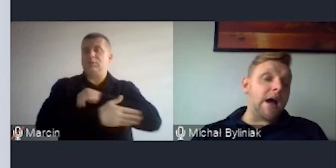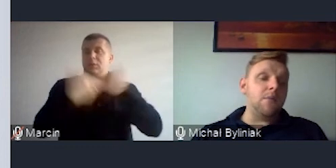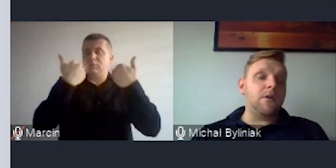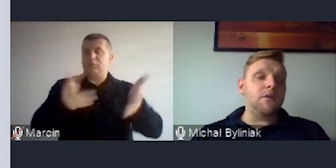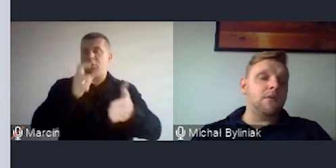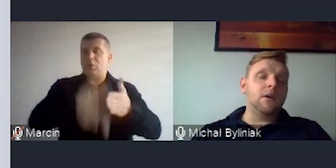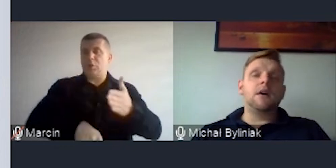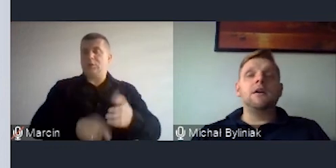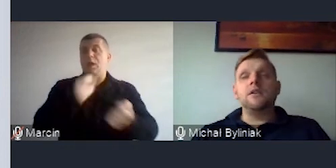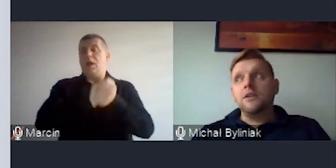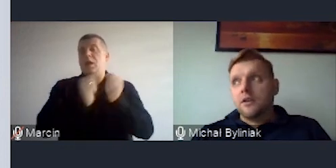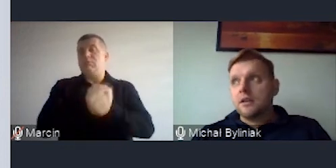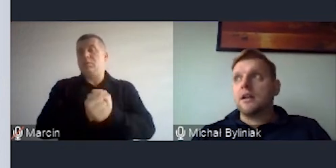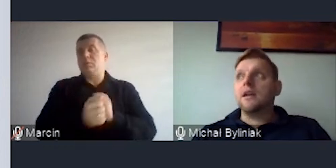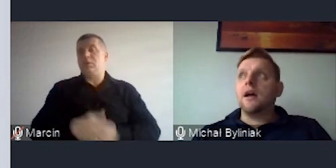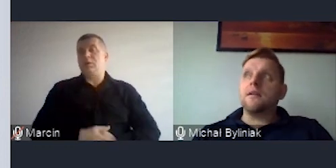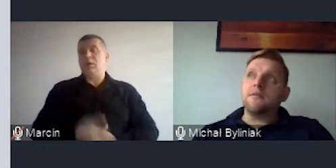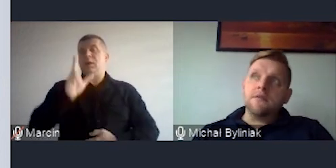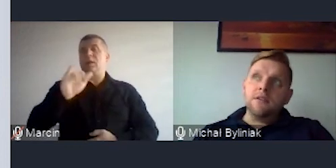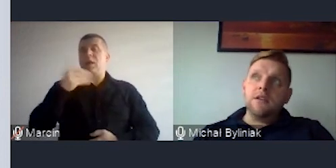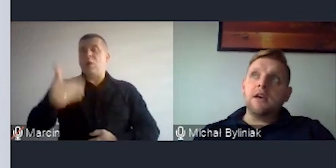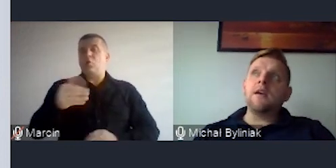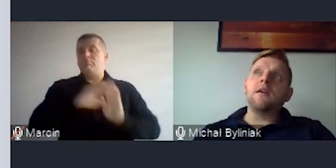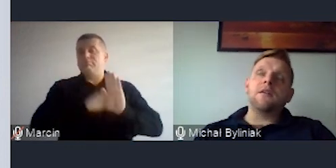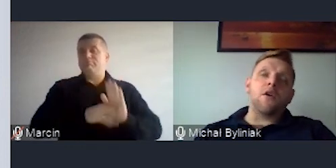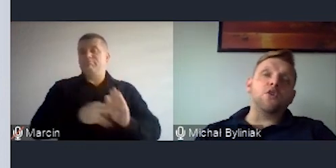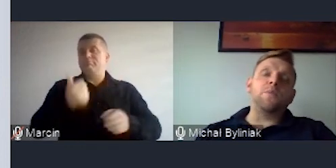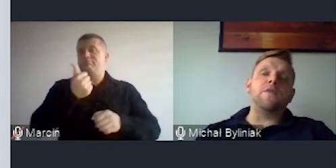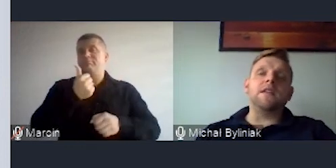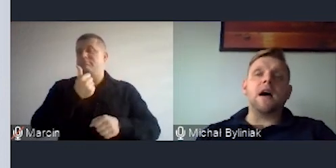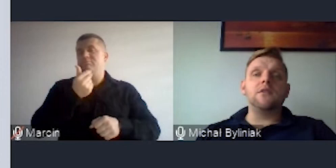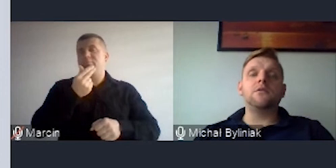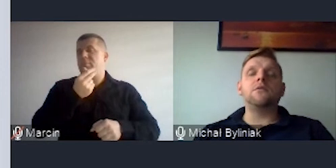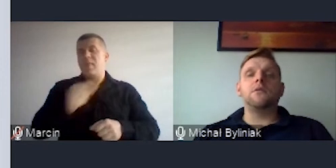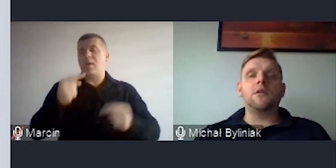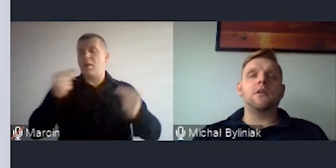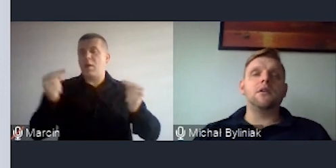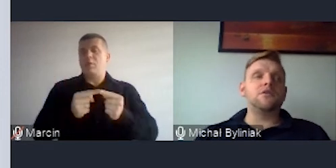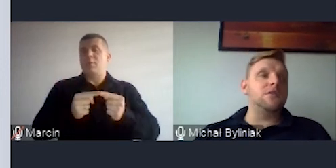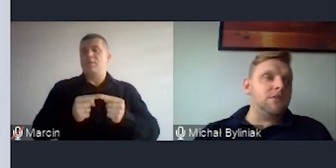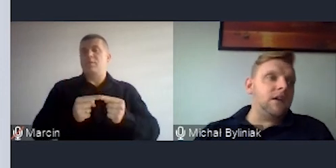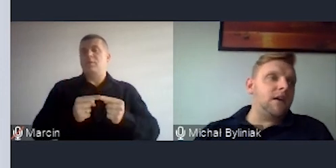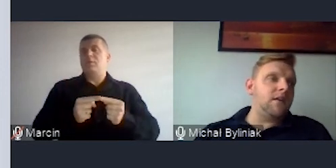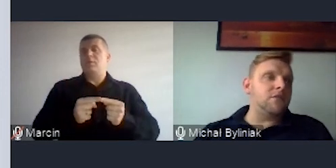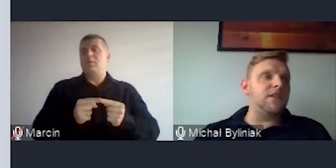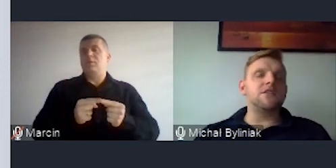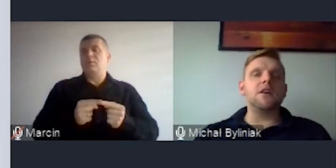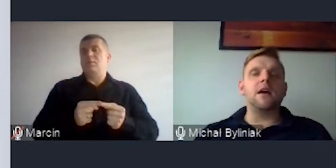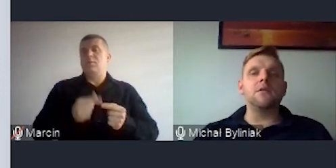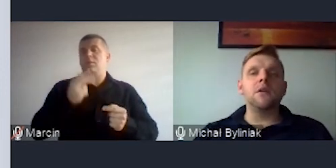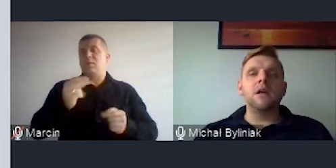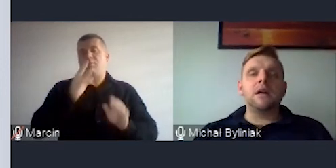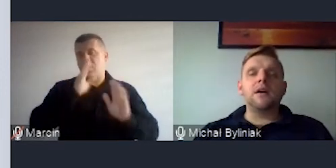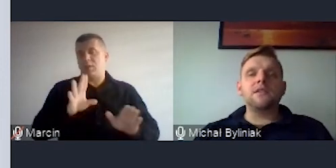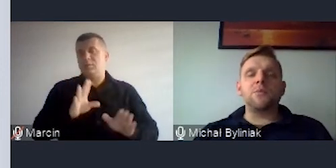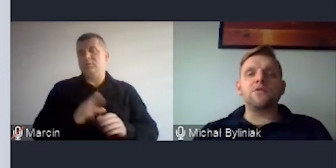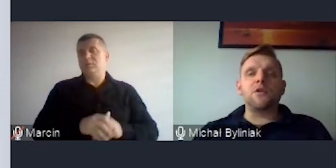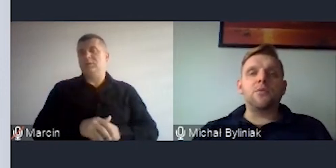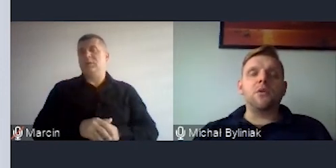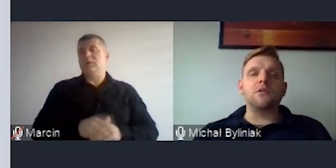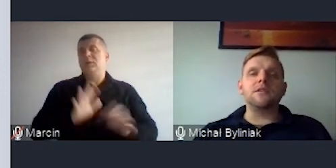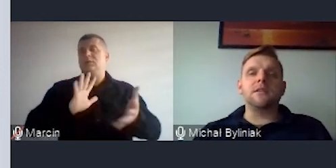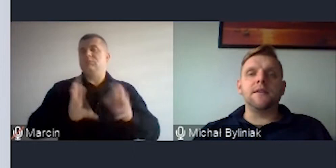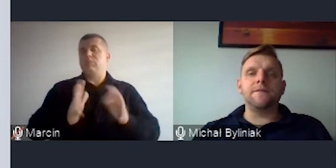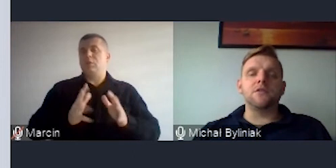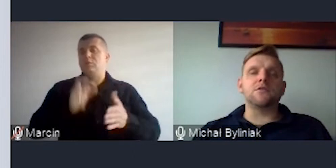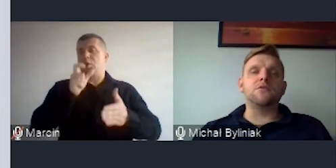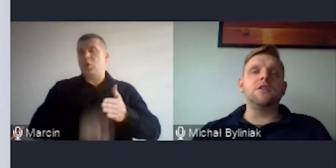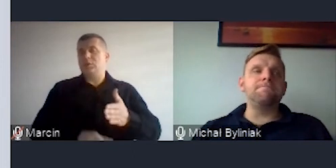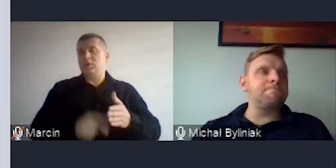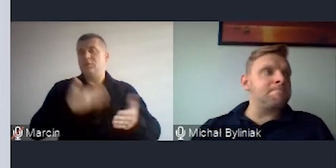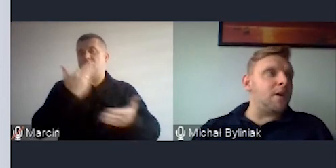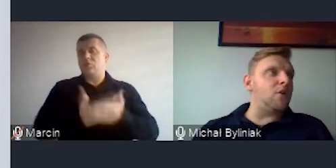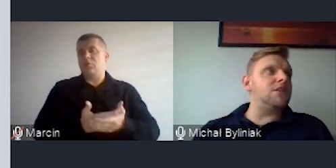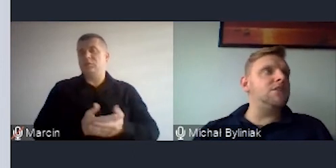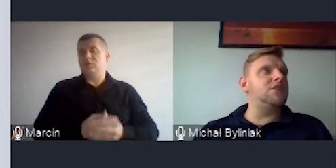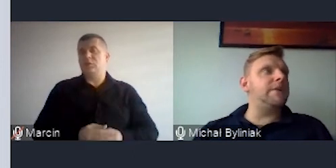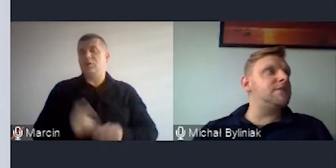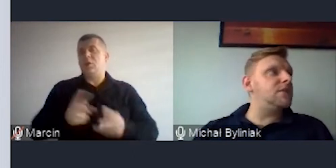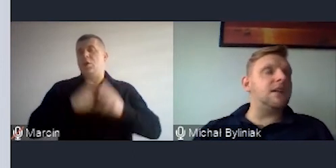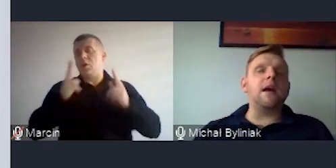albo kryteria nie odpowiadają czy nie odzwierciedlają sposobu oceny wniosku, czyli określiliście Państwo kryteria,